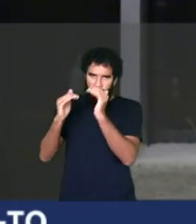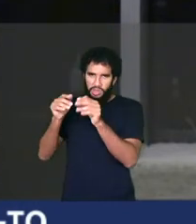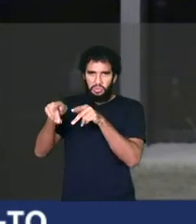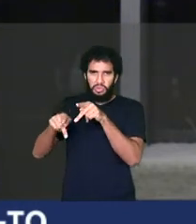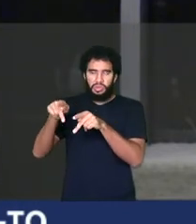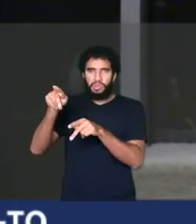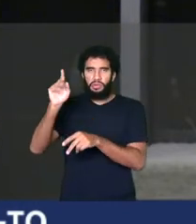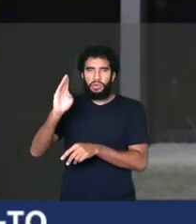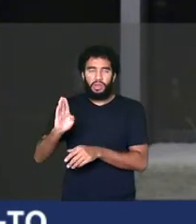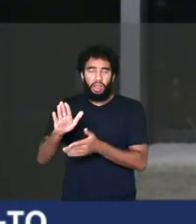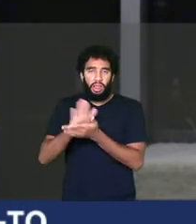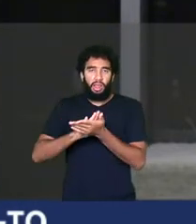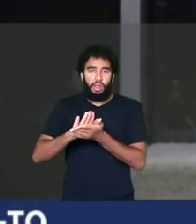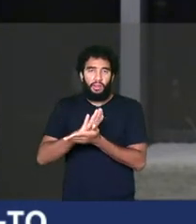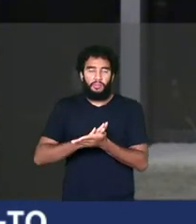ENCHENTES DA BAHIA. TER QUE